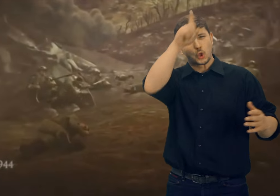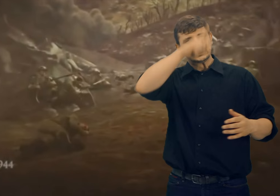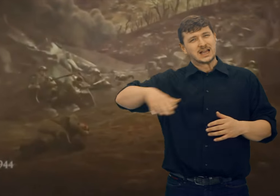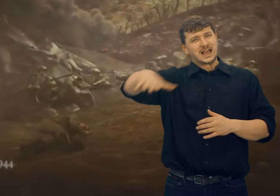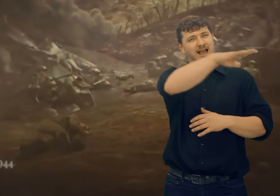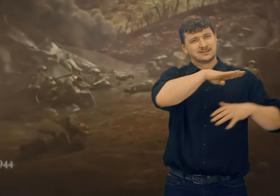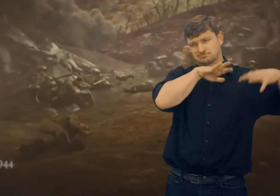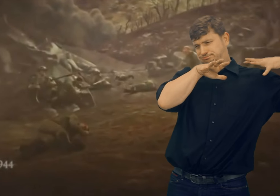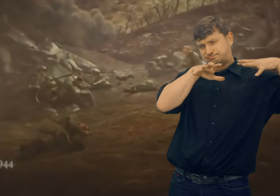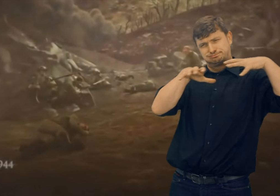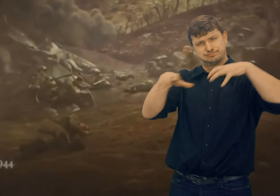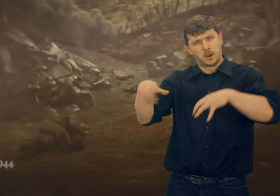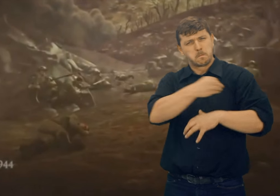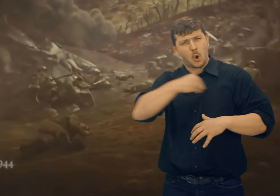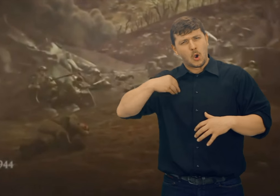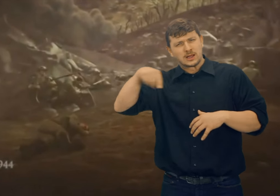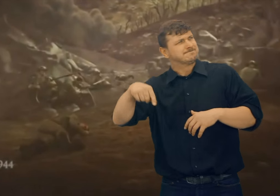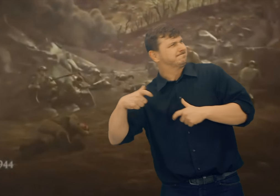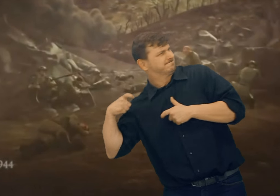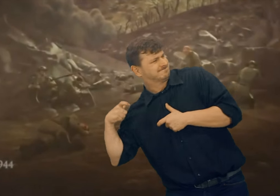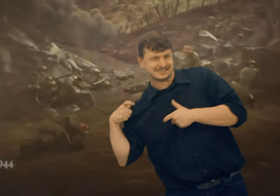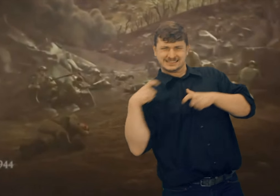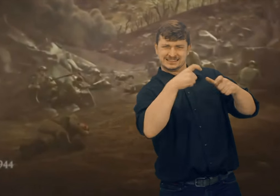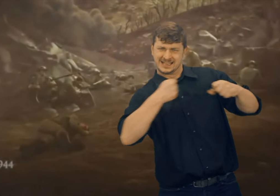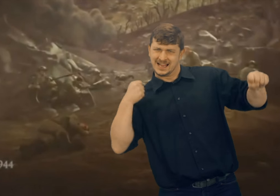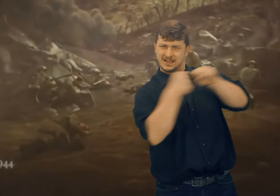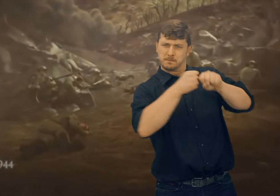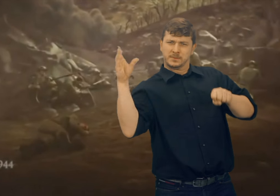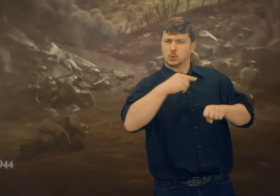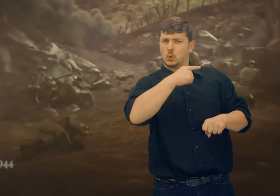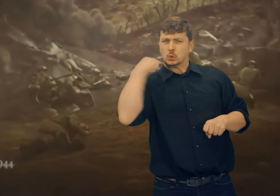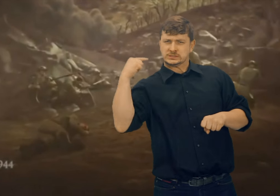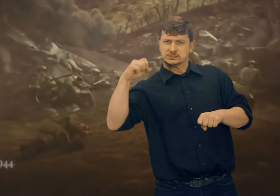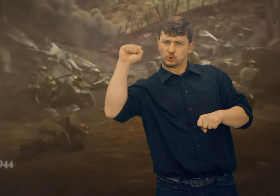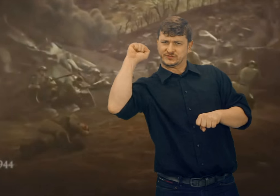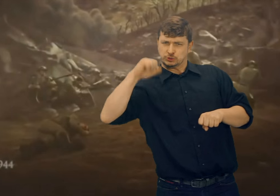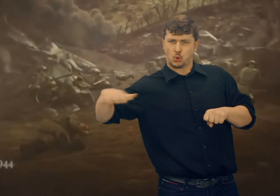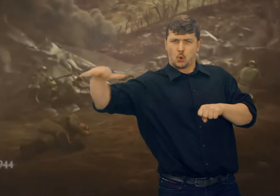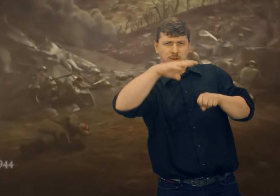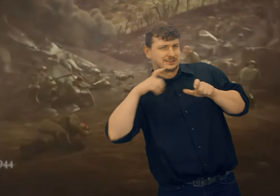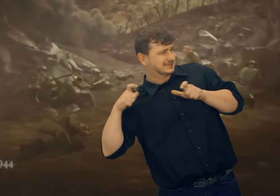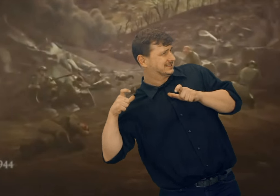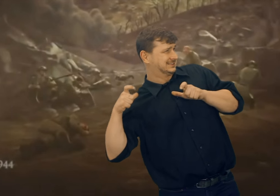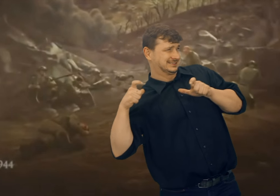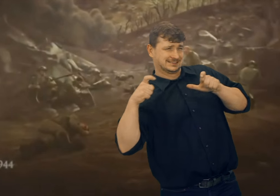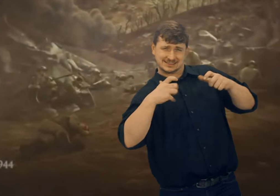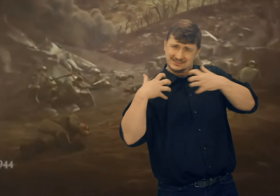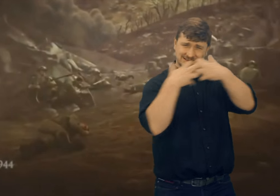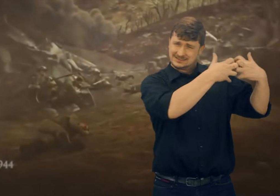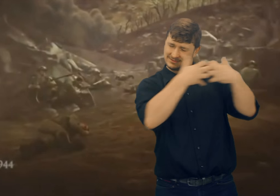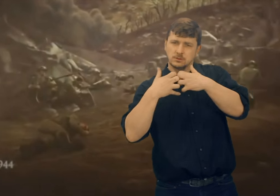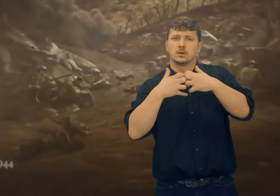Die Übermacht des Deutschen Reiches wurde von den Polen mit Hilfe der Russen ernergisch bekämpft.